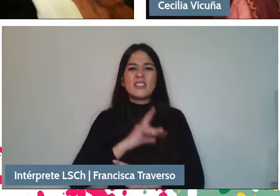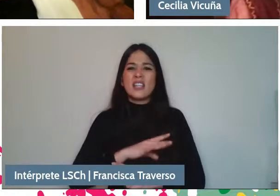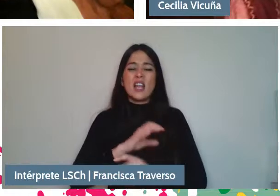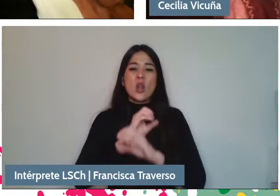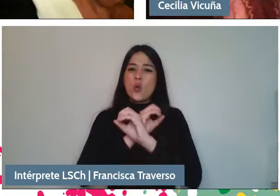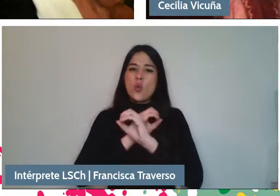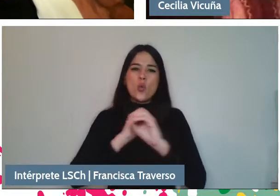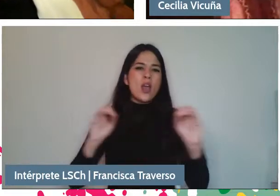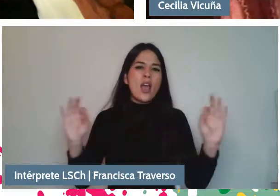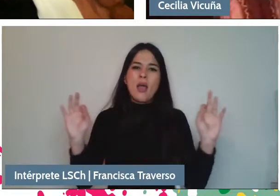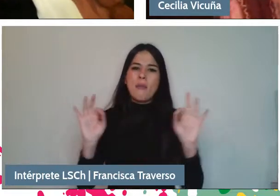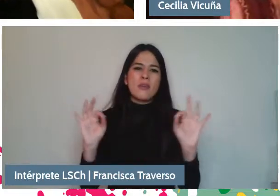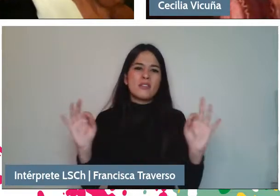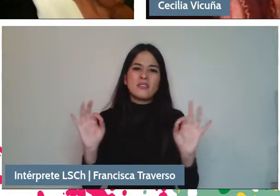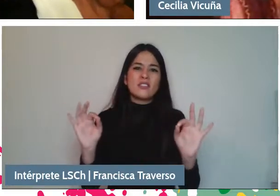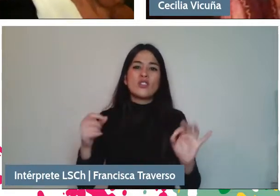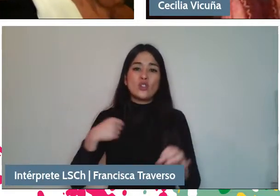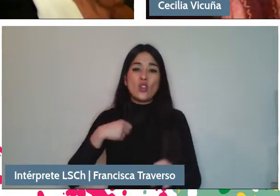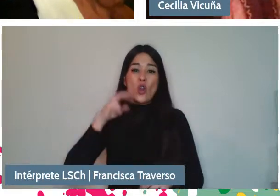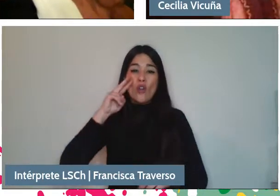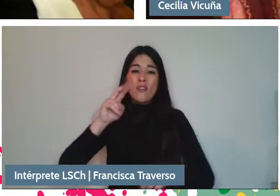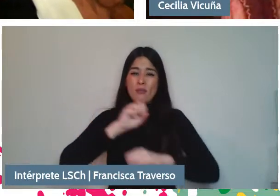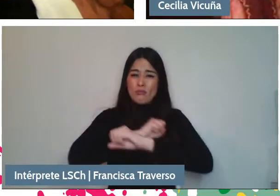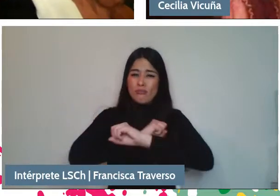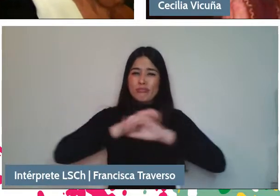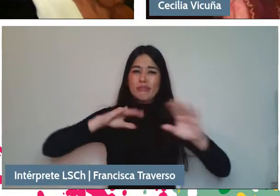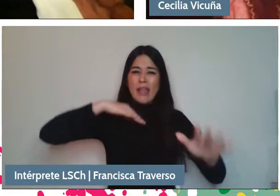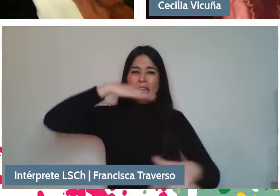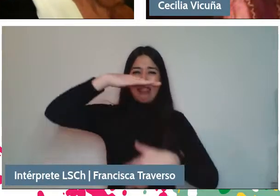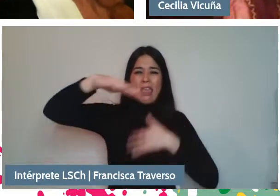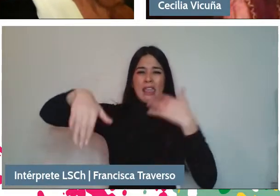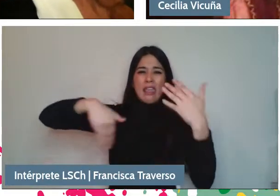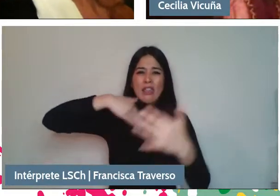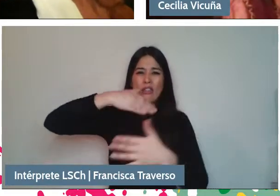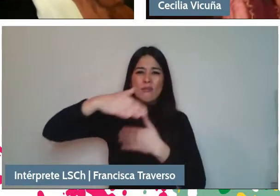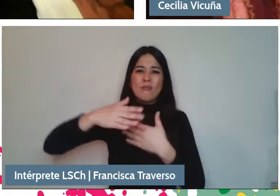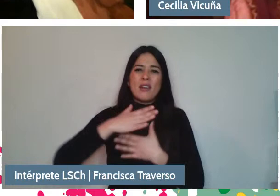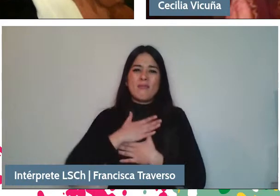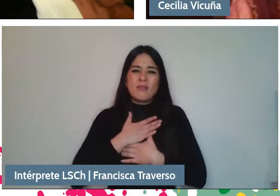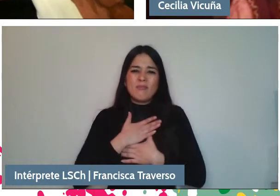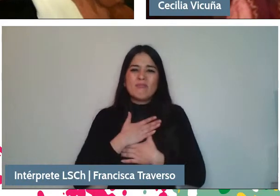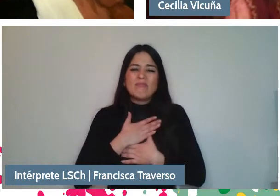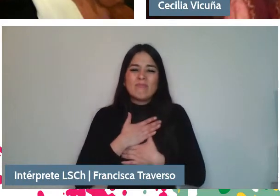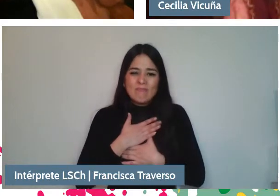y por eso el estallido fue muy maravilloso para mí y para los viejitos como yo que teníamos memoria.